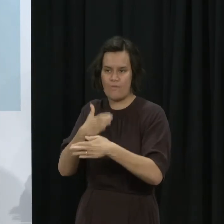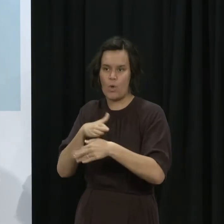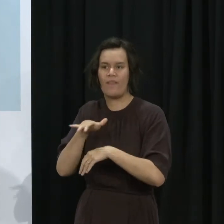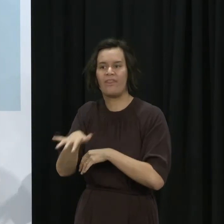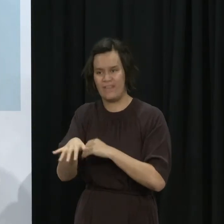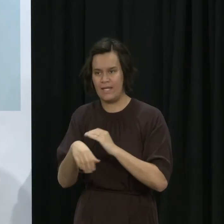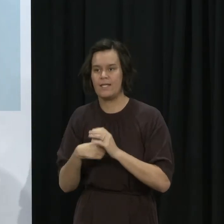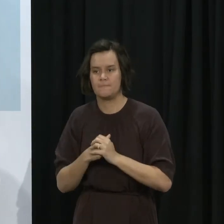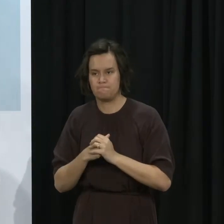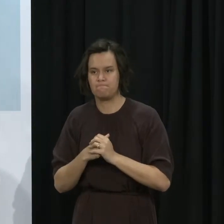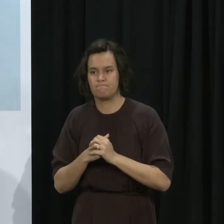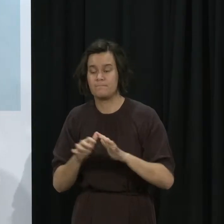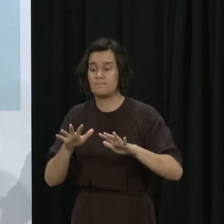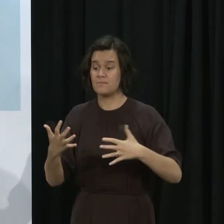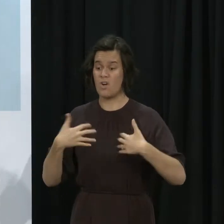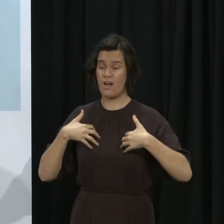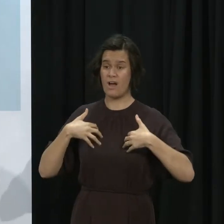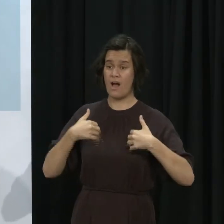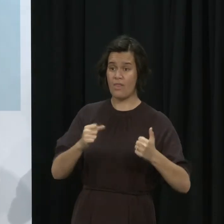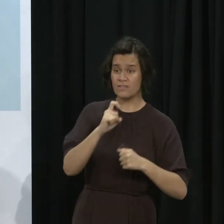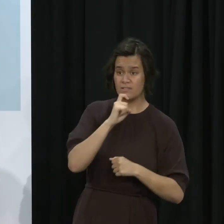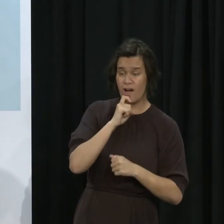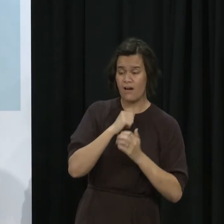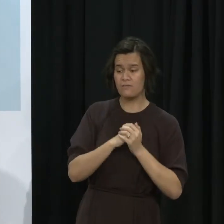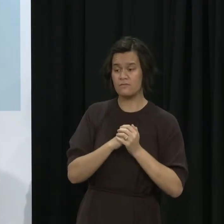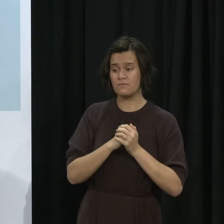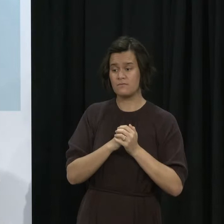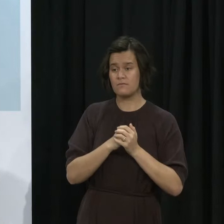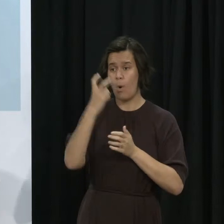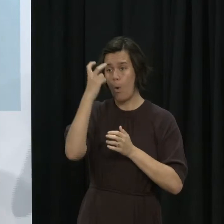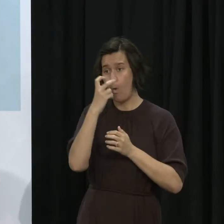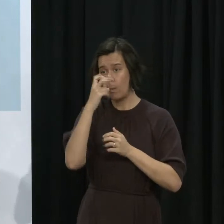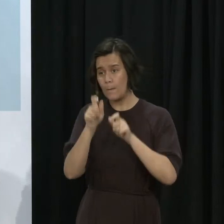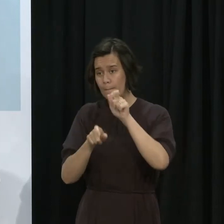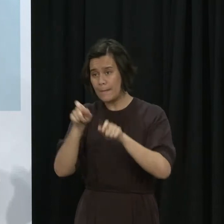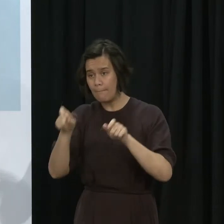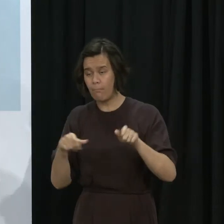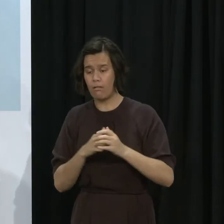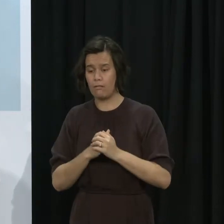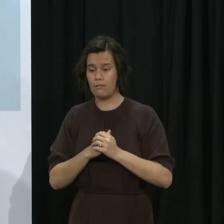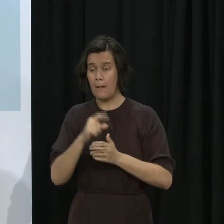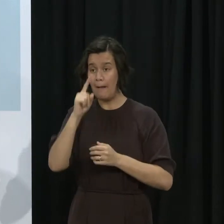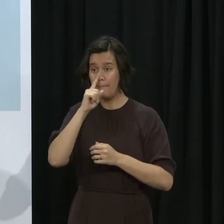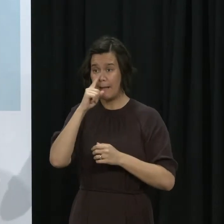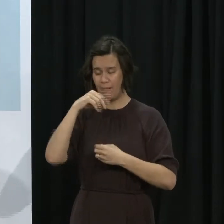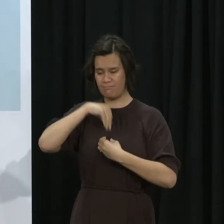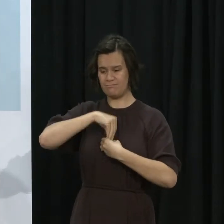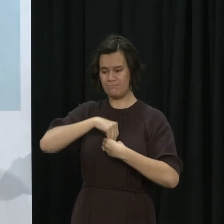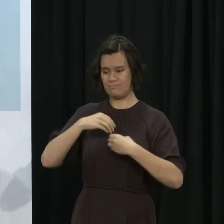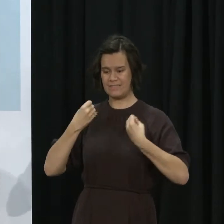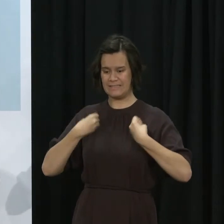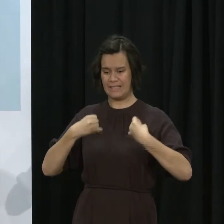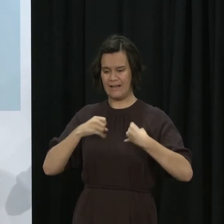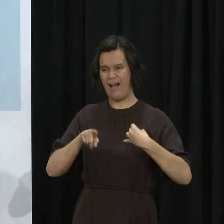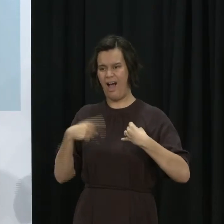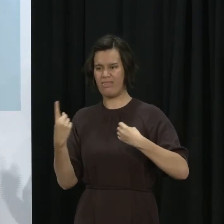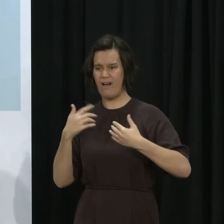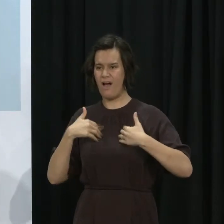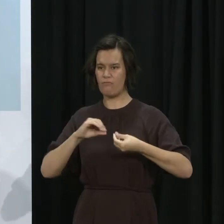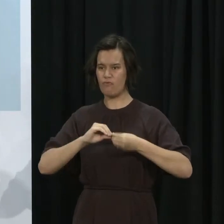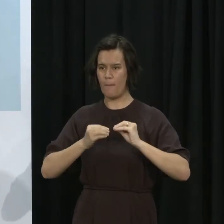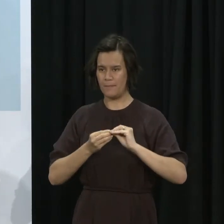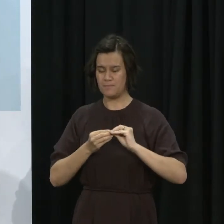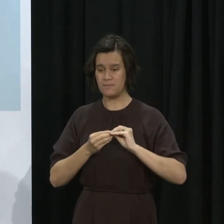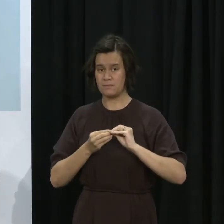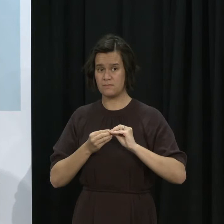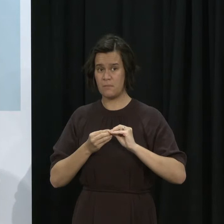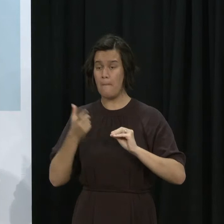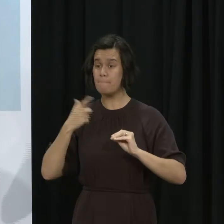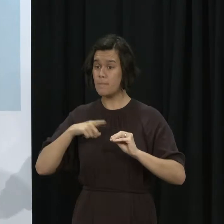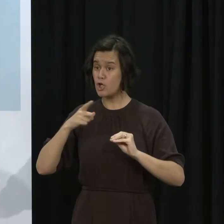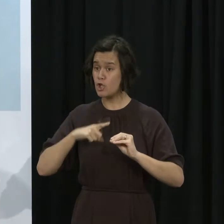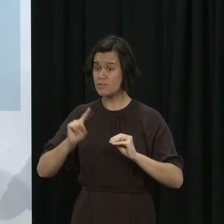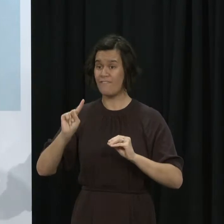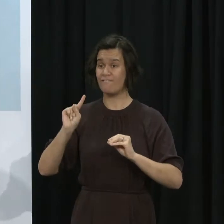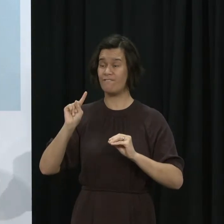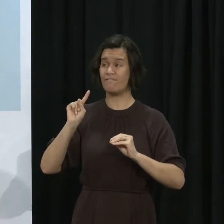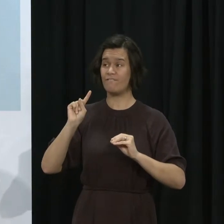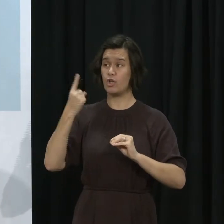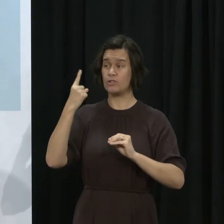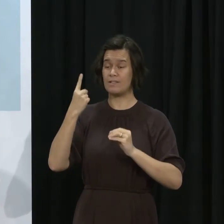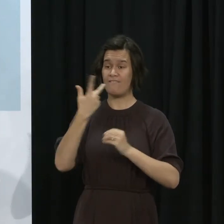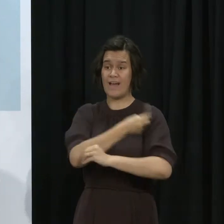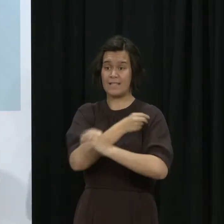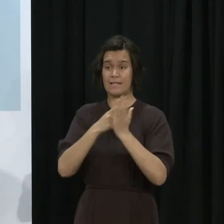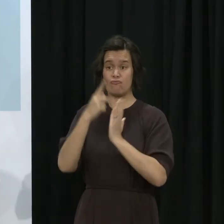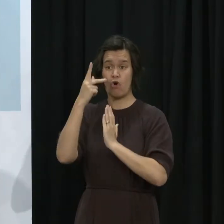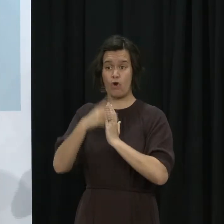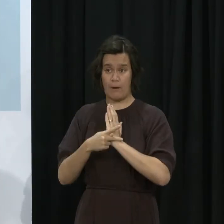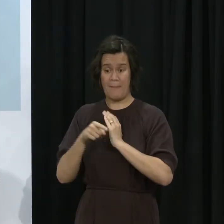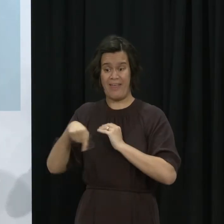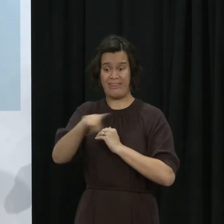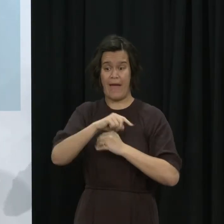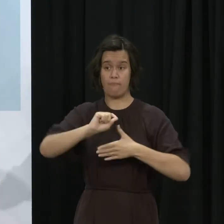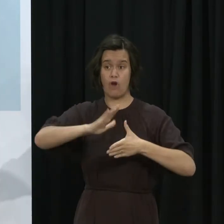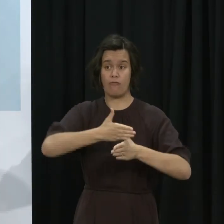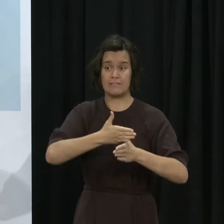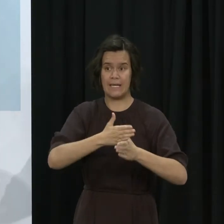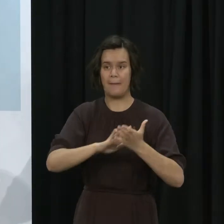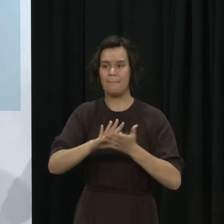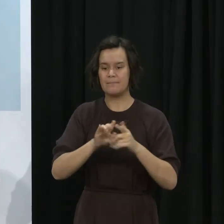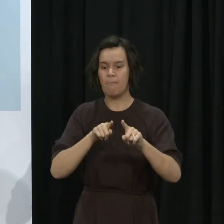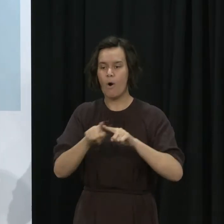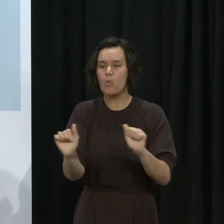koa me nga keehi ka puta mai he